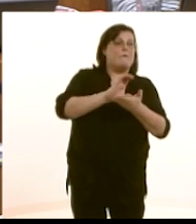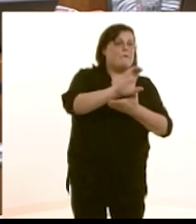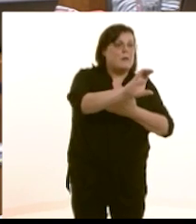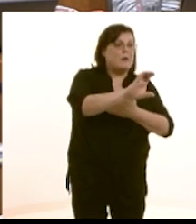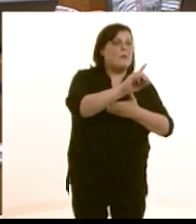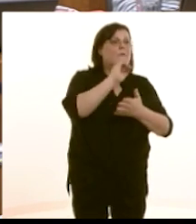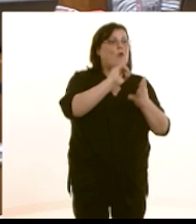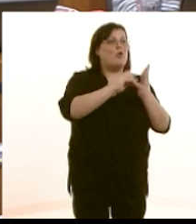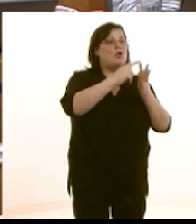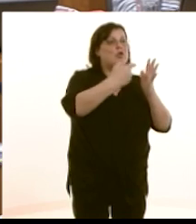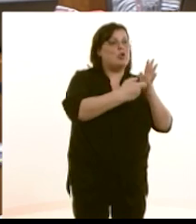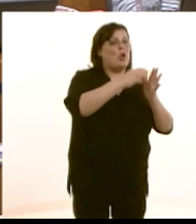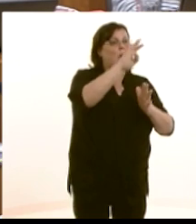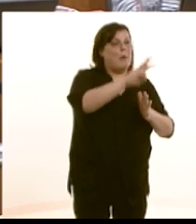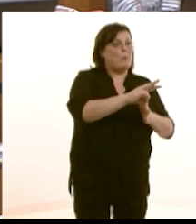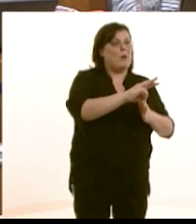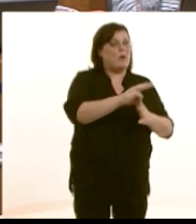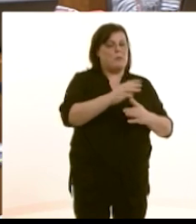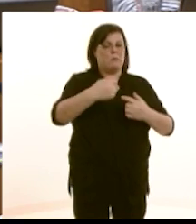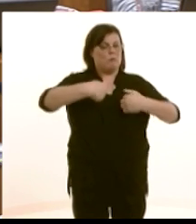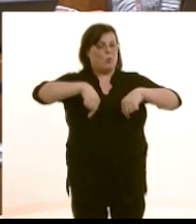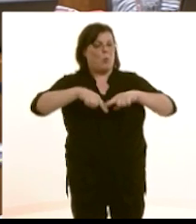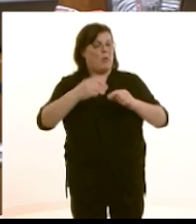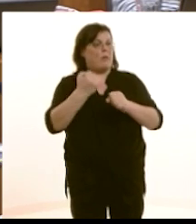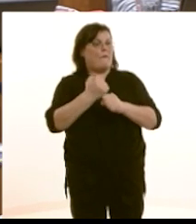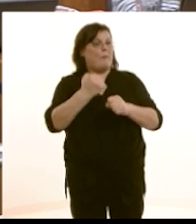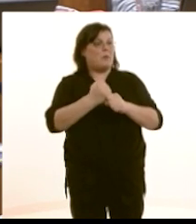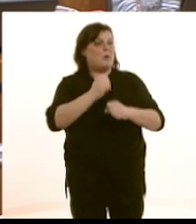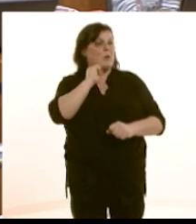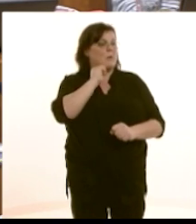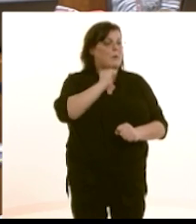Llywodraeth, tuag at y sector a hefyd, wrth gwrs, ynglyn ag ymchwil. Rym niín gweld,